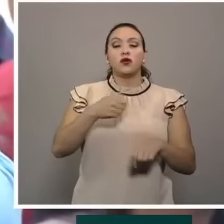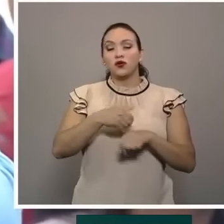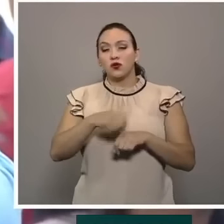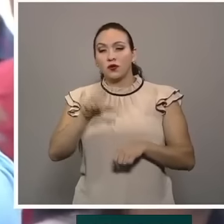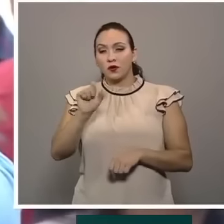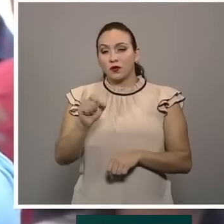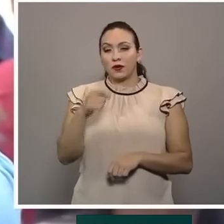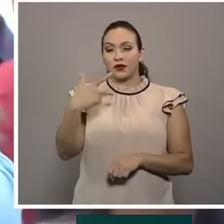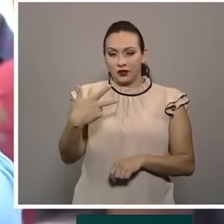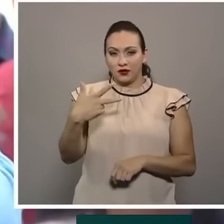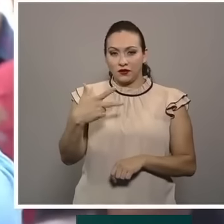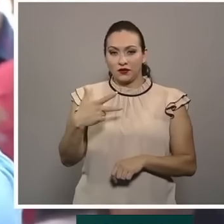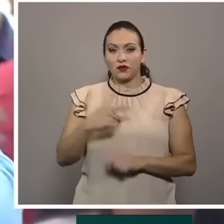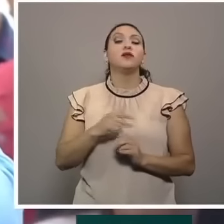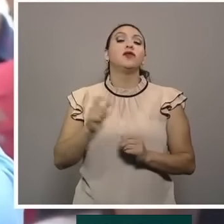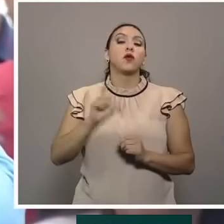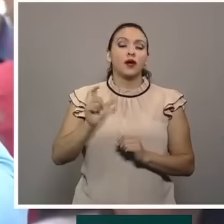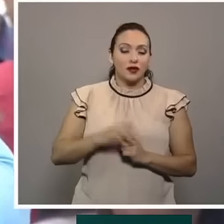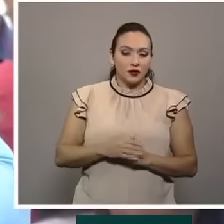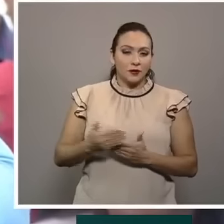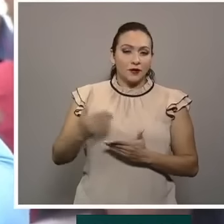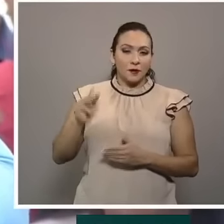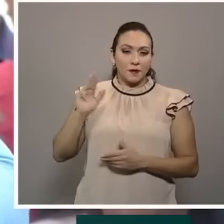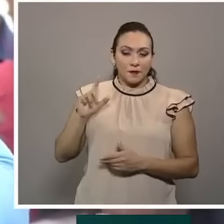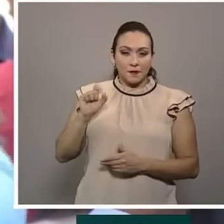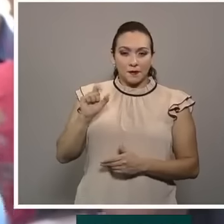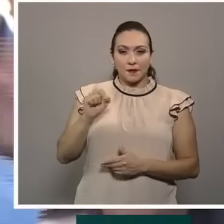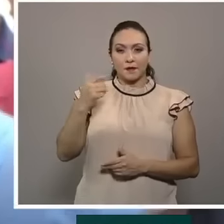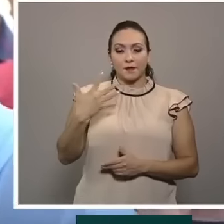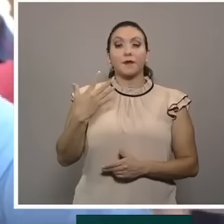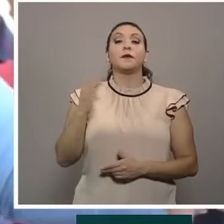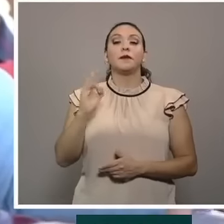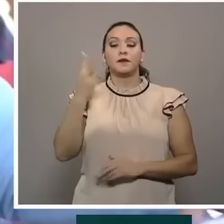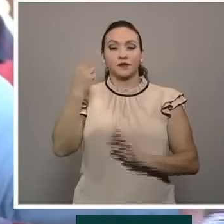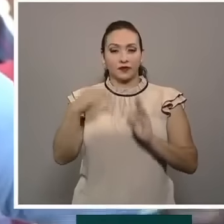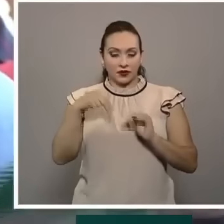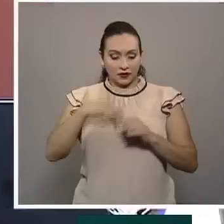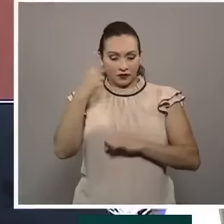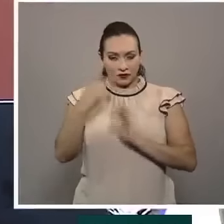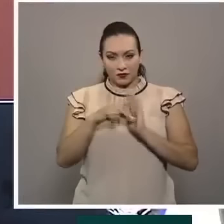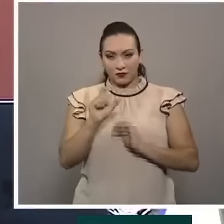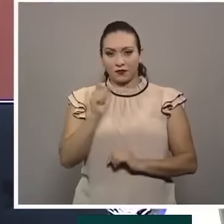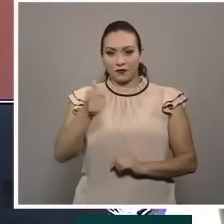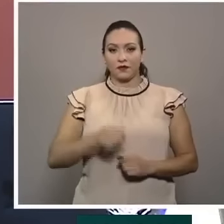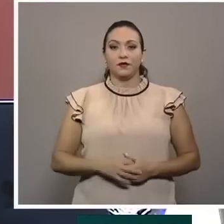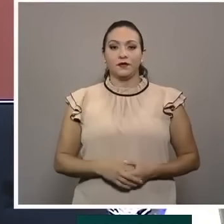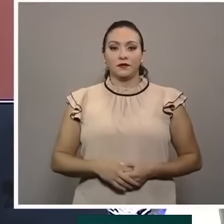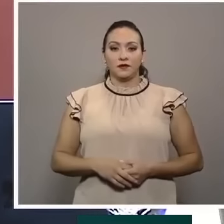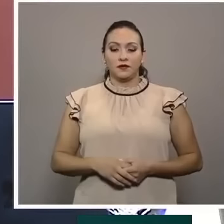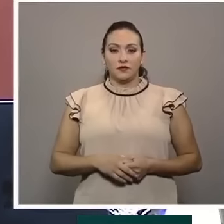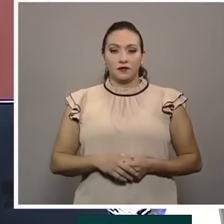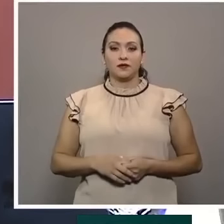ordinaria celebrada el miércoles 25 de febrero del año en curso. Gracias, secretario. Olvidé